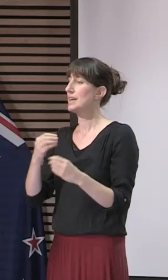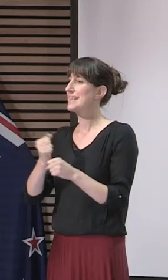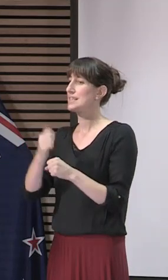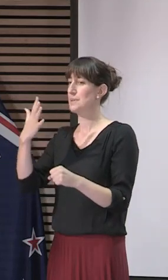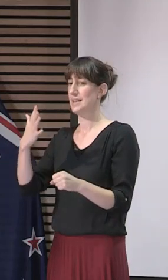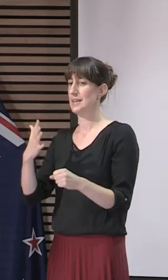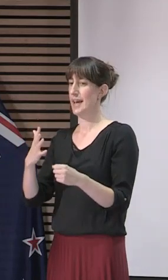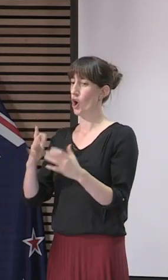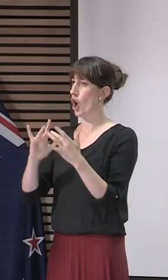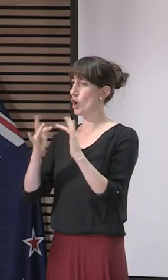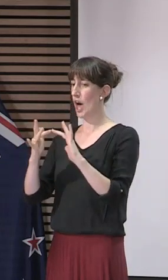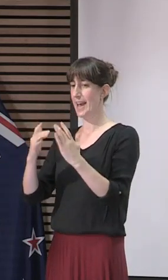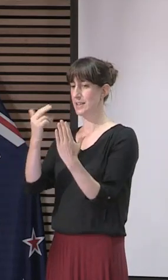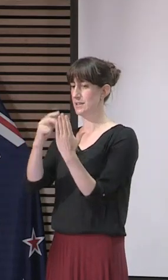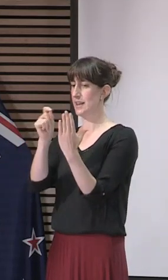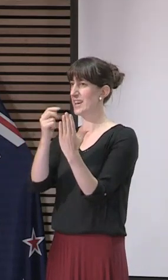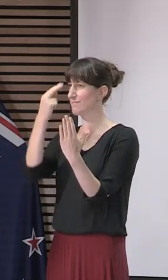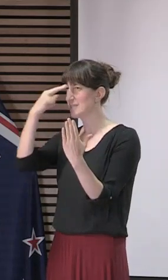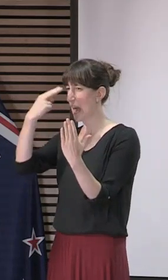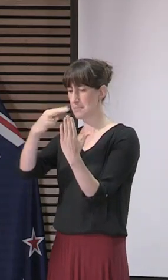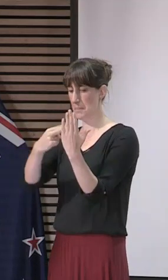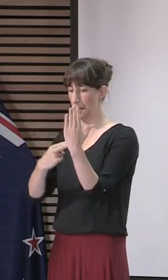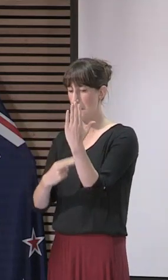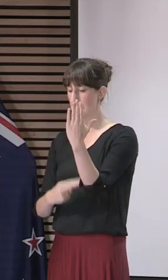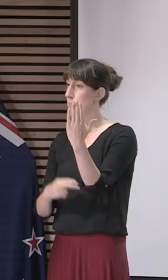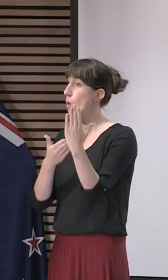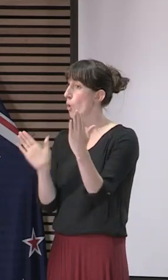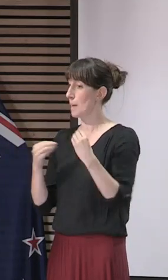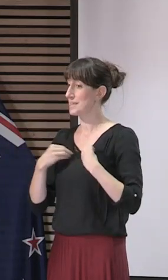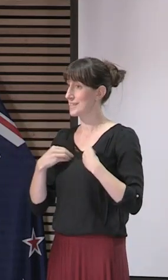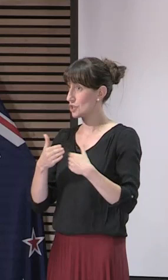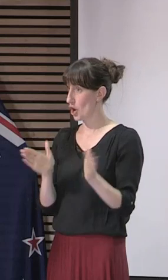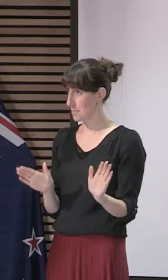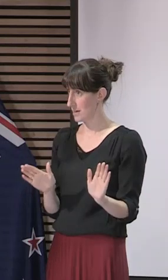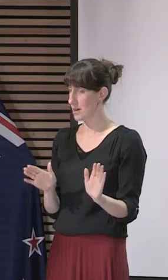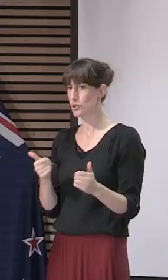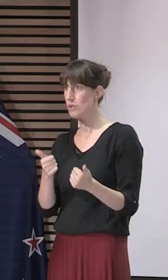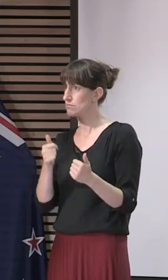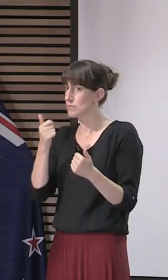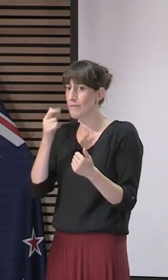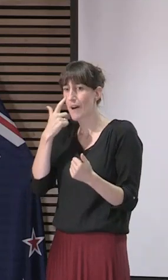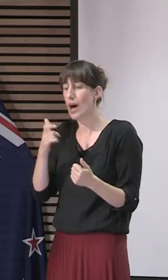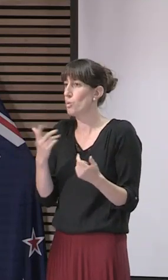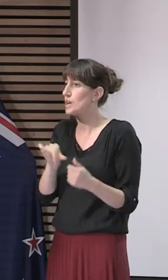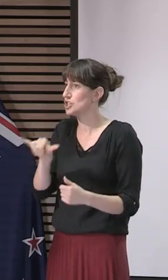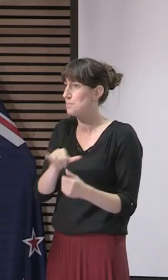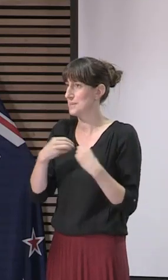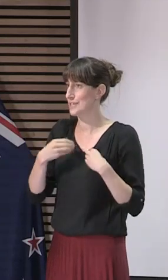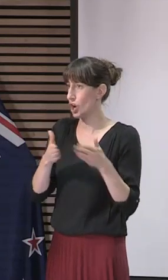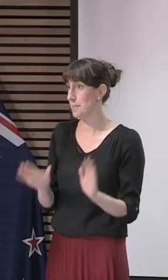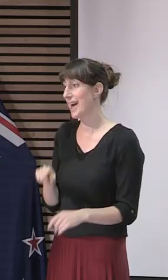r3ngai kai me te inu. Kua